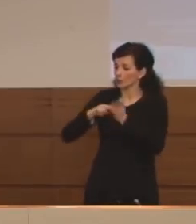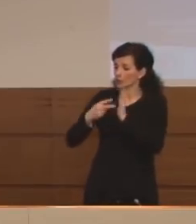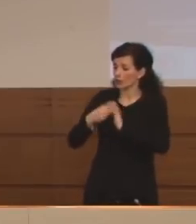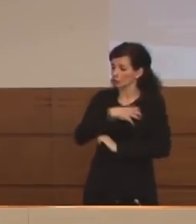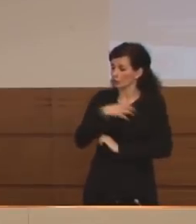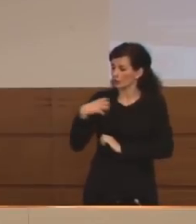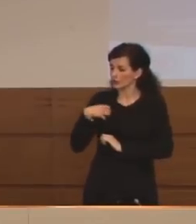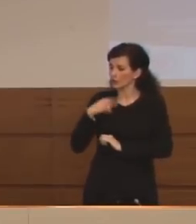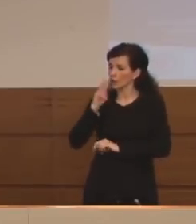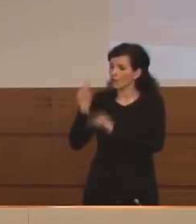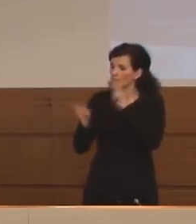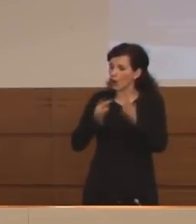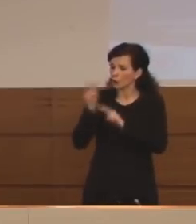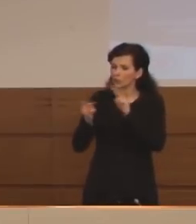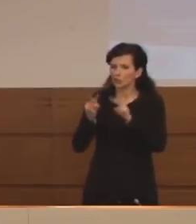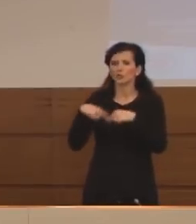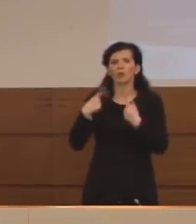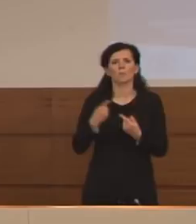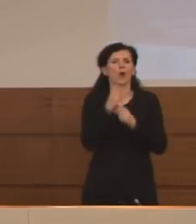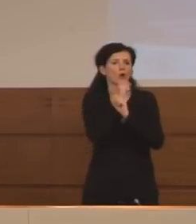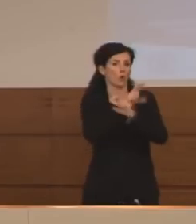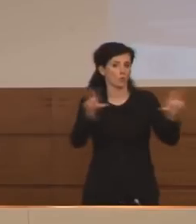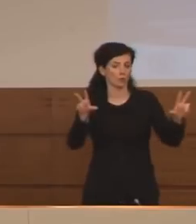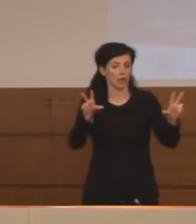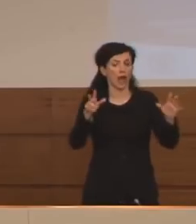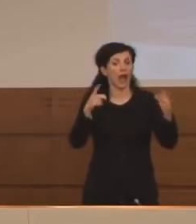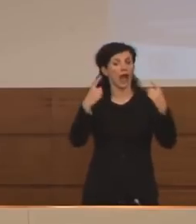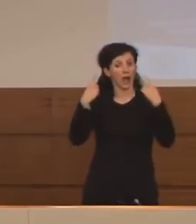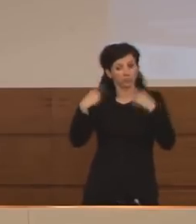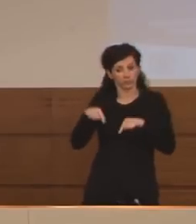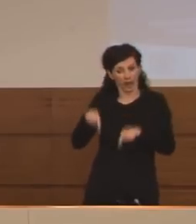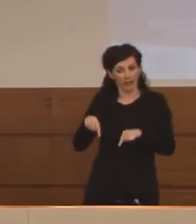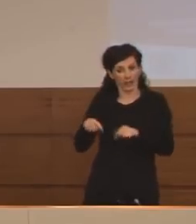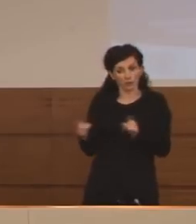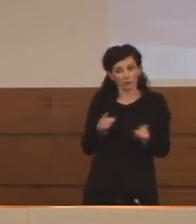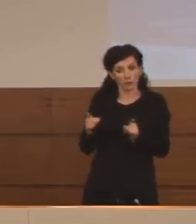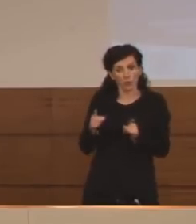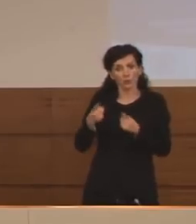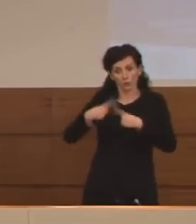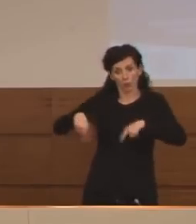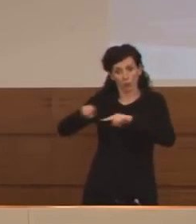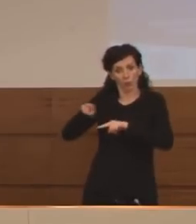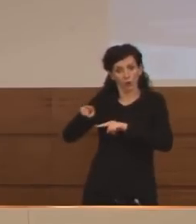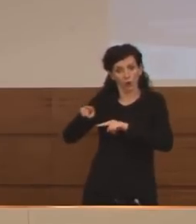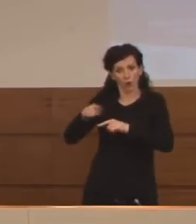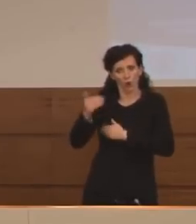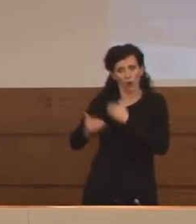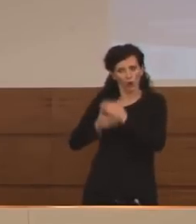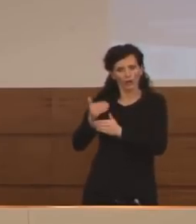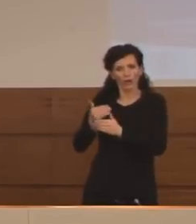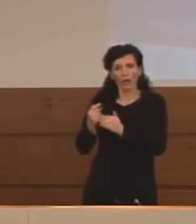Quindi vi chiedo, da questa riunione è emerso qualcosa di chiaro, preciso?